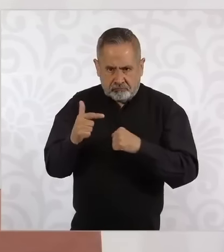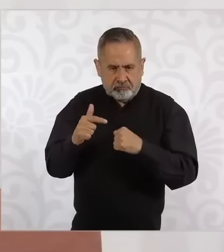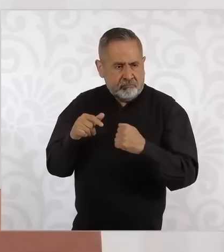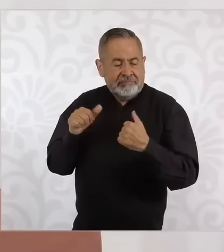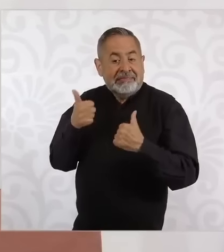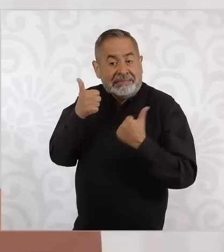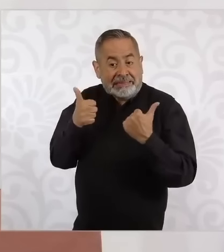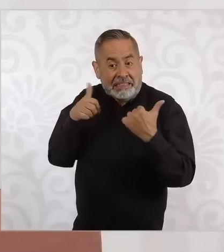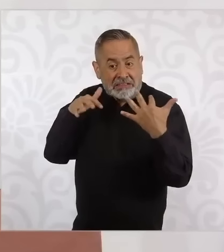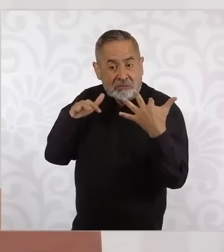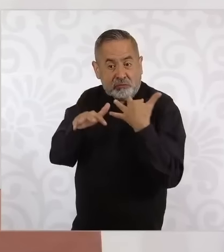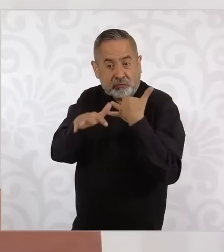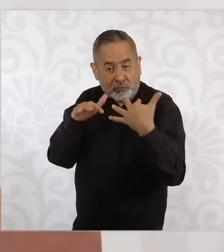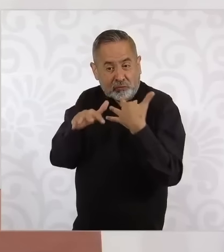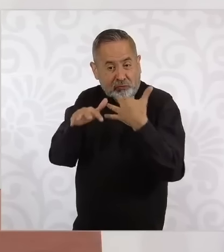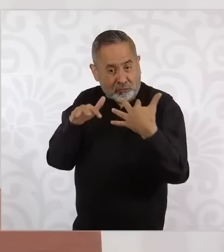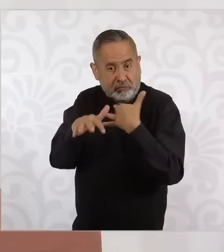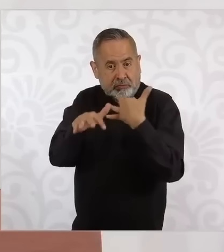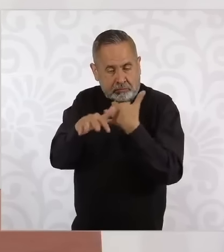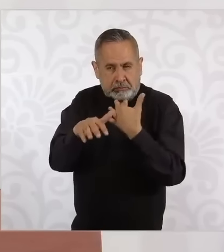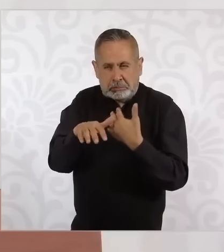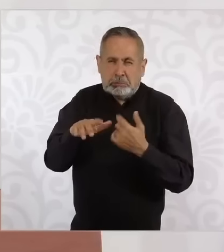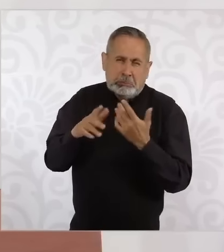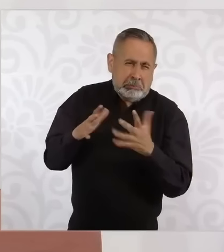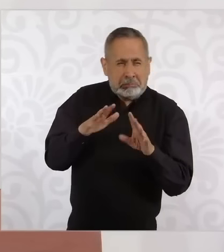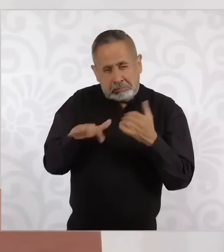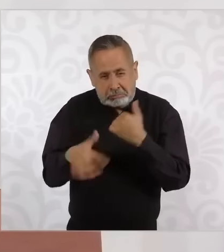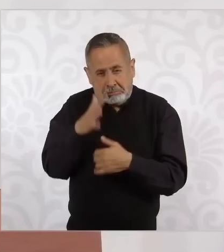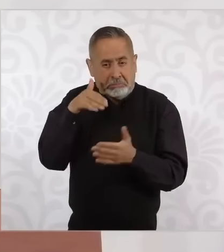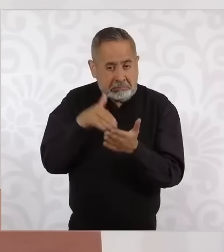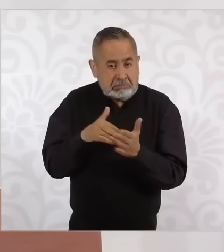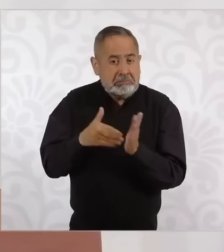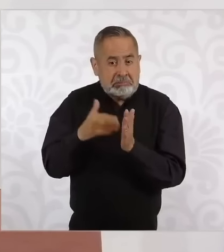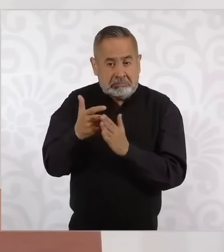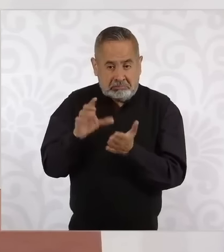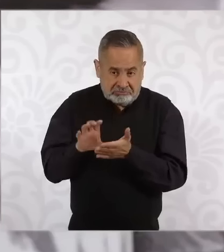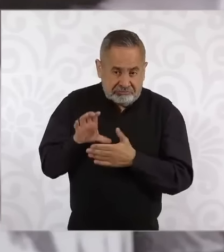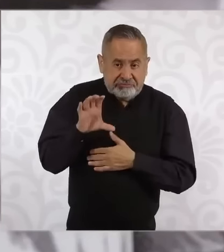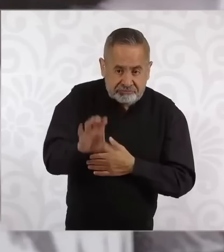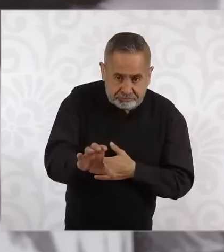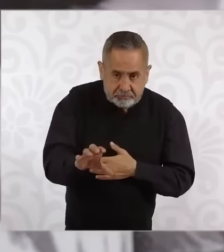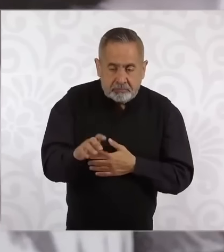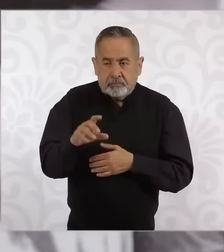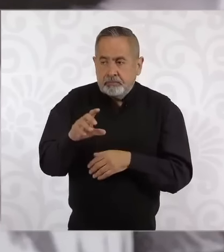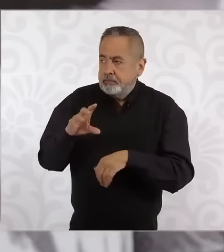una inversión eh de alrededor de 15,000 millones de pesos, incluye más los derechos de vía.